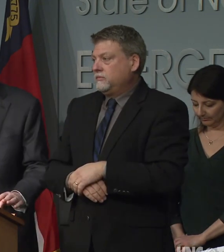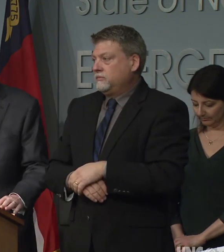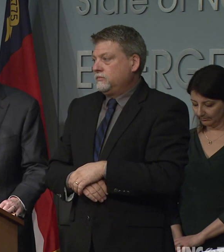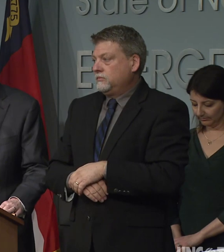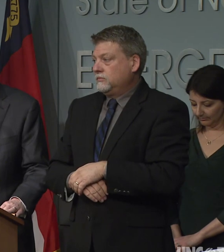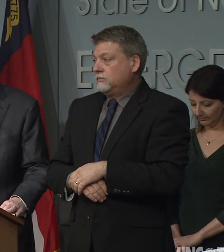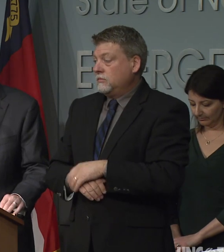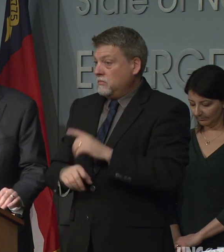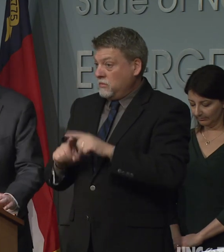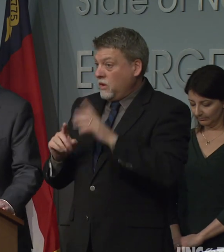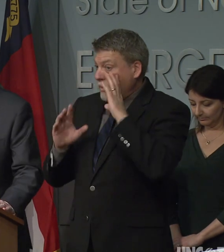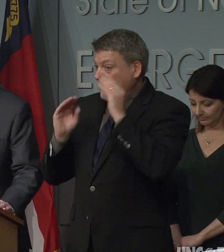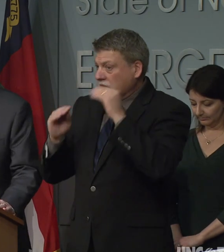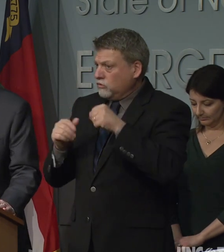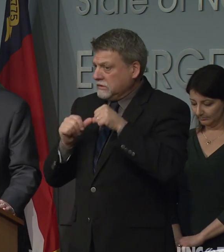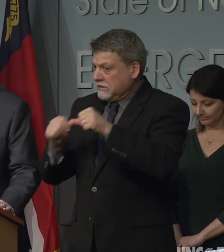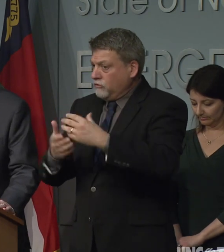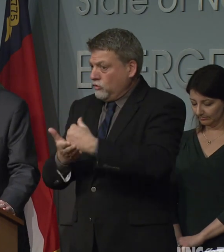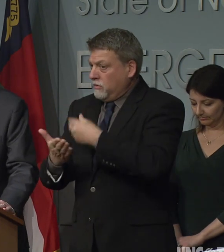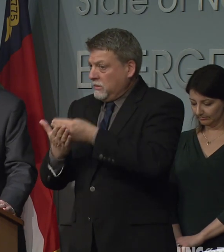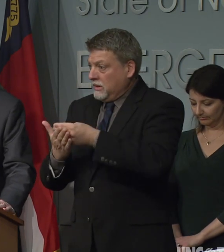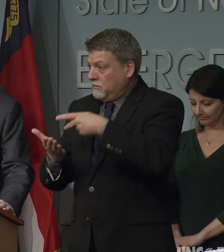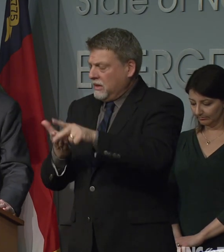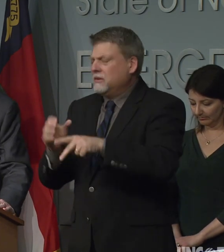en colaboración todos lo haremos.